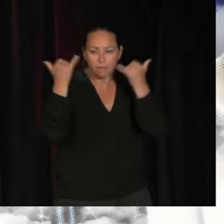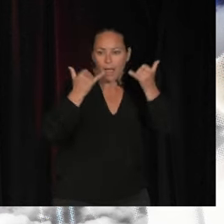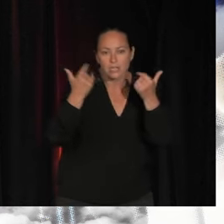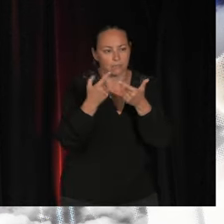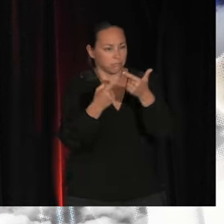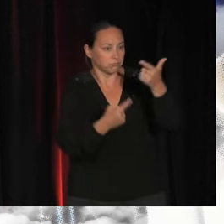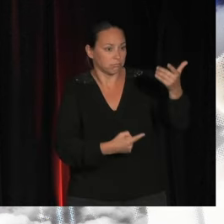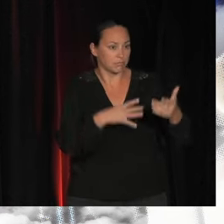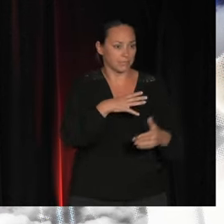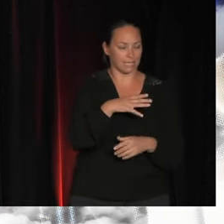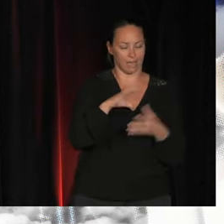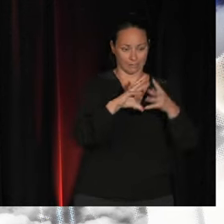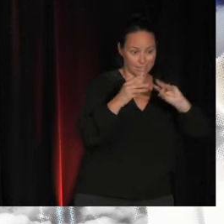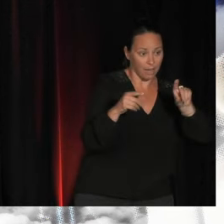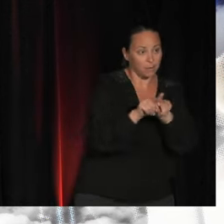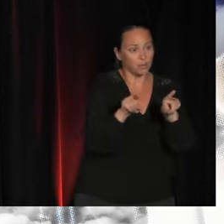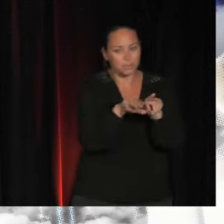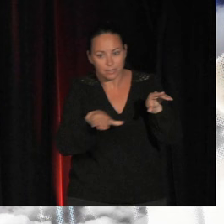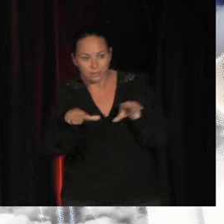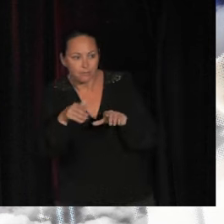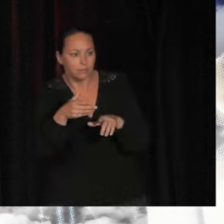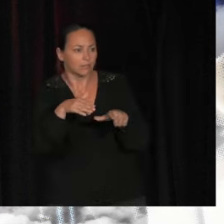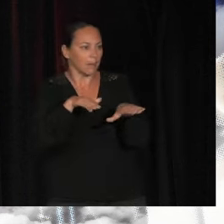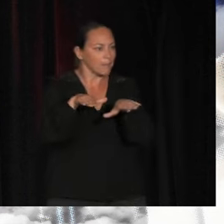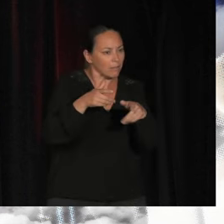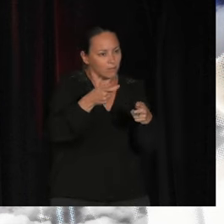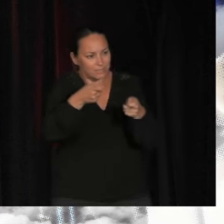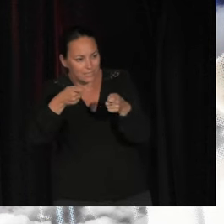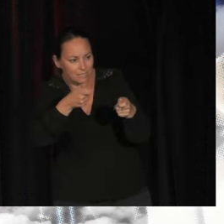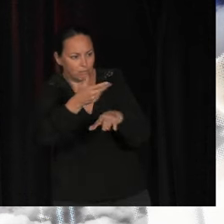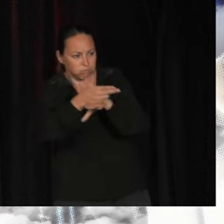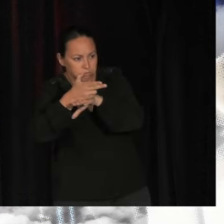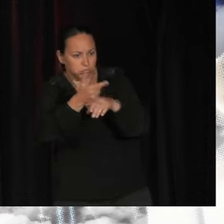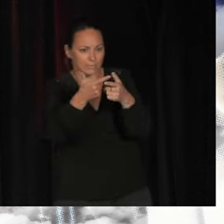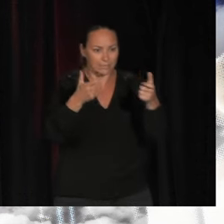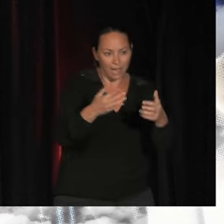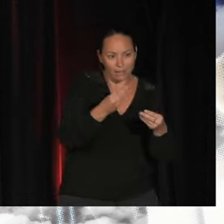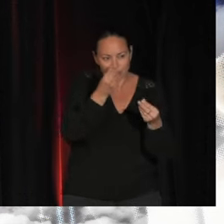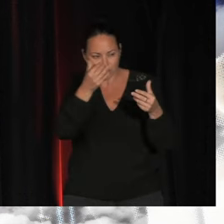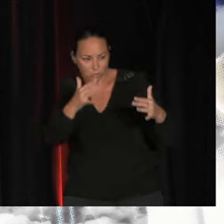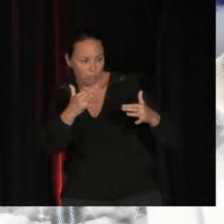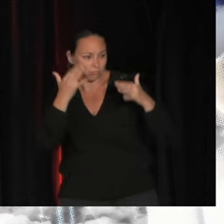Parce qu'il y a le level design, mais il y a aussi tout ce qui est mécanique de tirs, simulation de tirs, les sensations, les animations, etc.